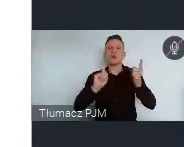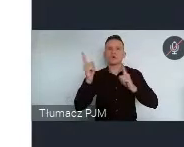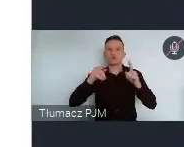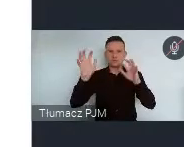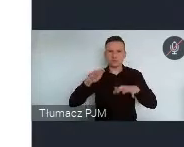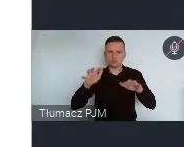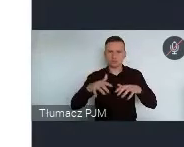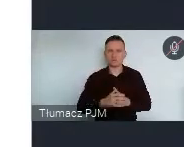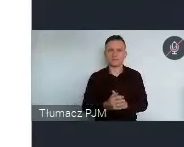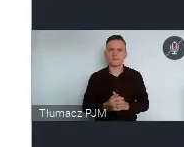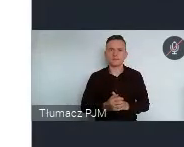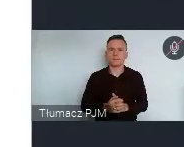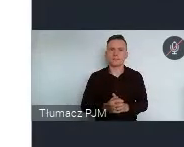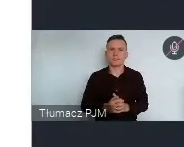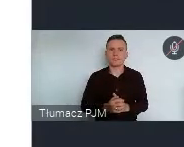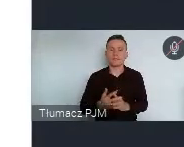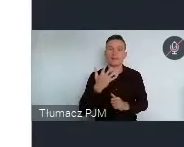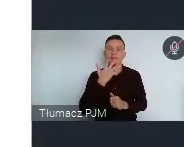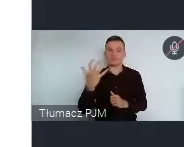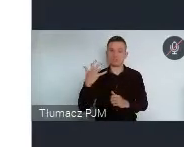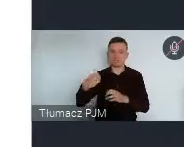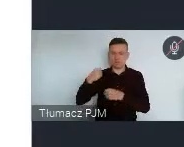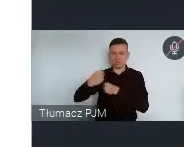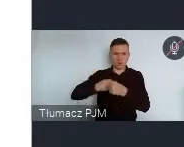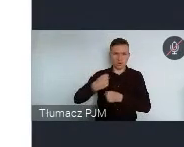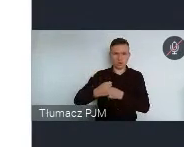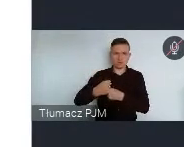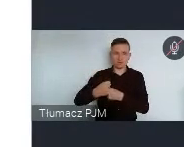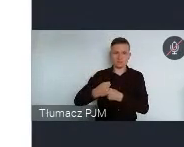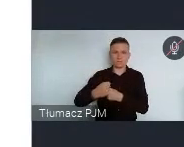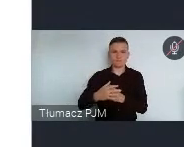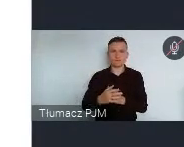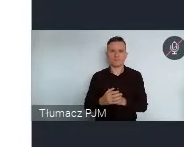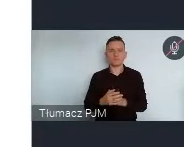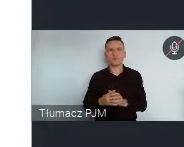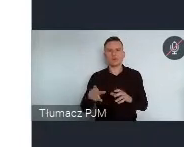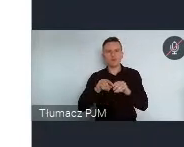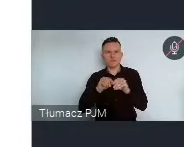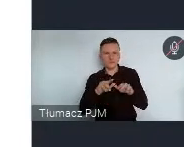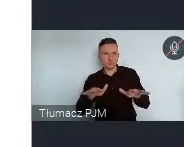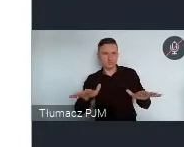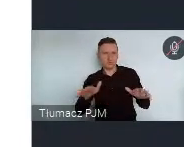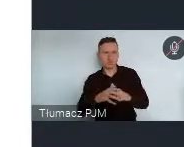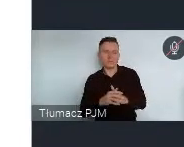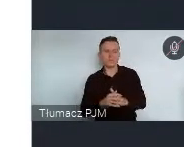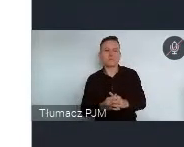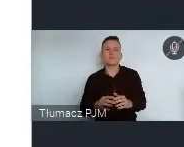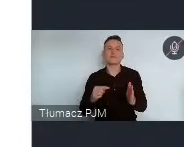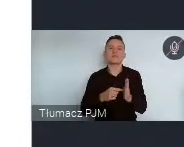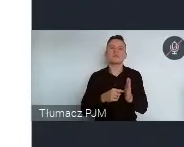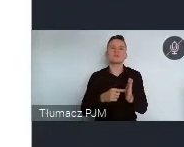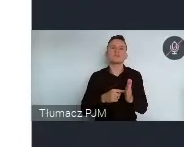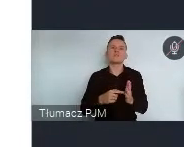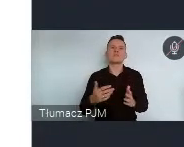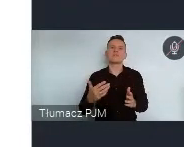Wcześniejsze działania, myślę tutaj w kwestii bardziej infrastruktury, polegały, jak już wspomniałem, na budowie polderu zalewowego,